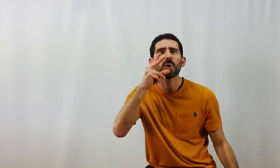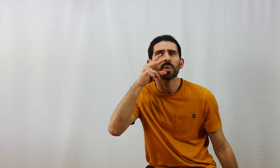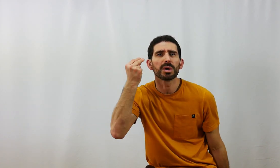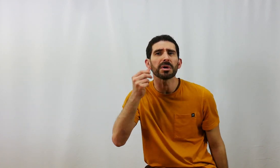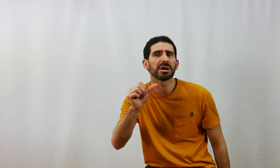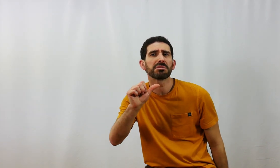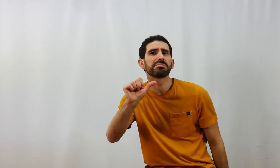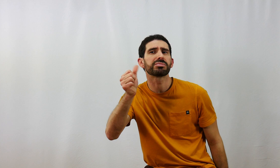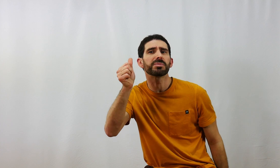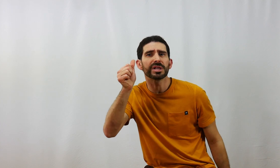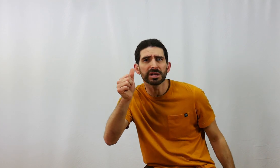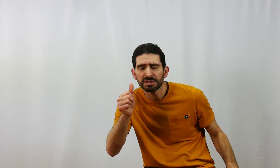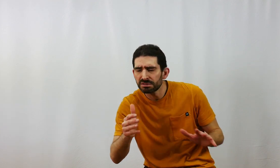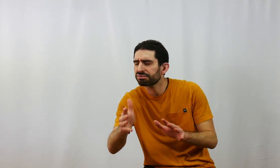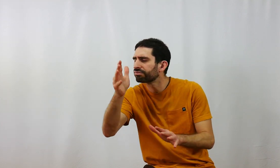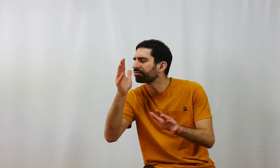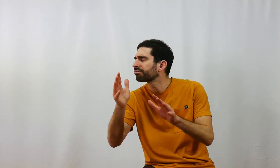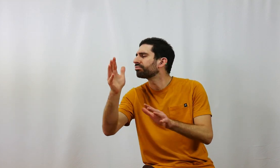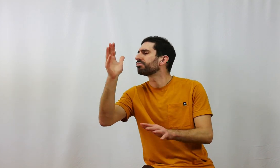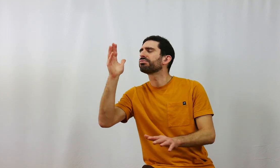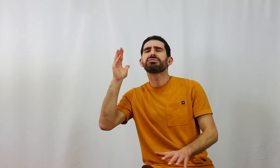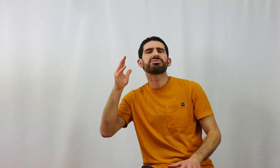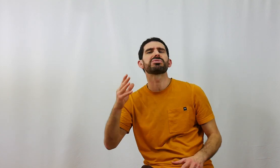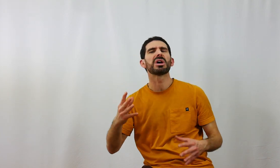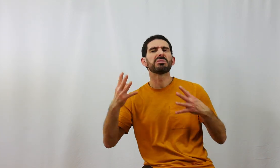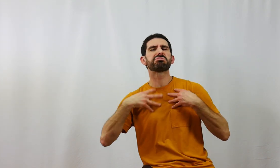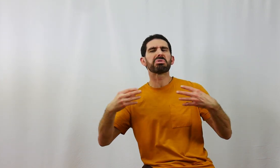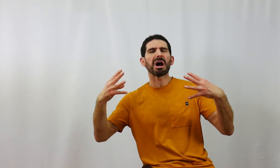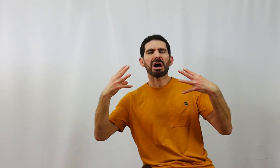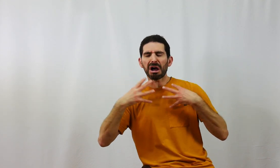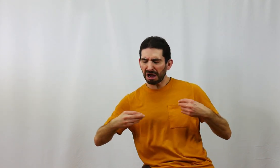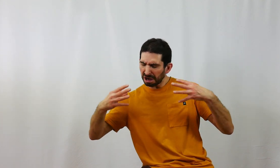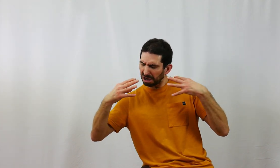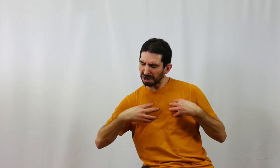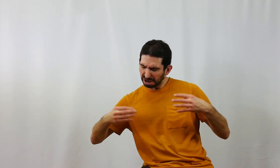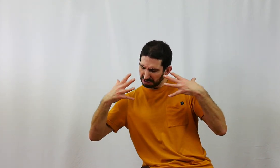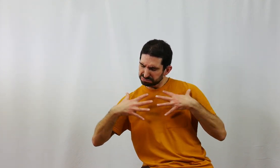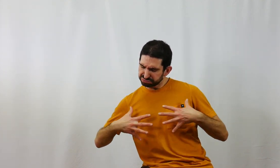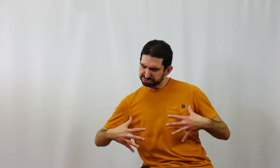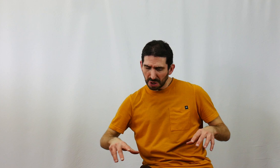Les premiers humains étaient velus sur tout le corps.